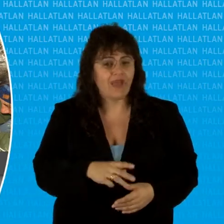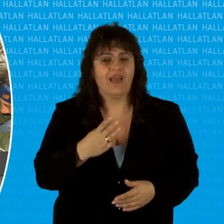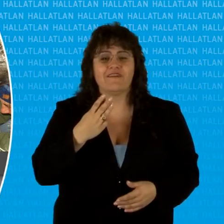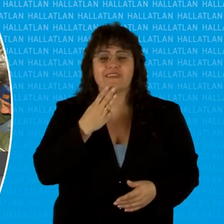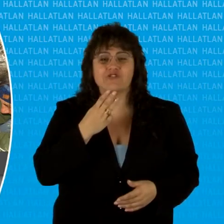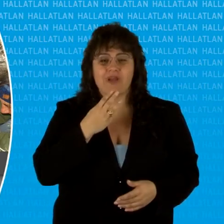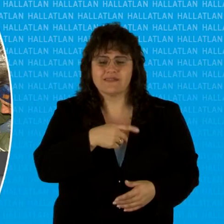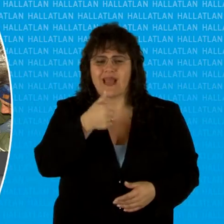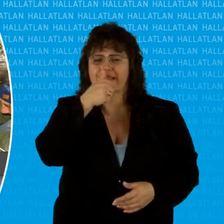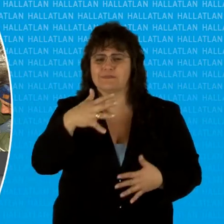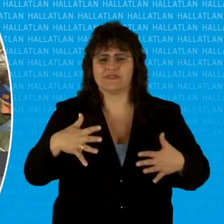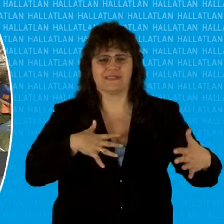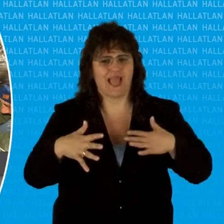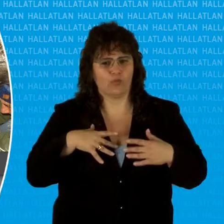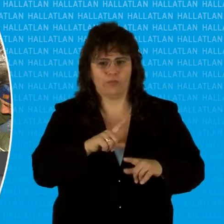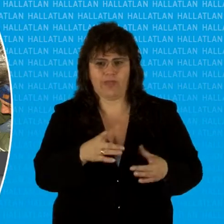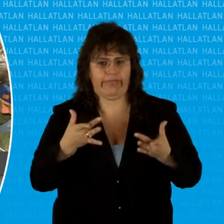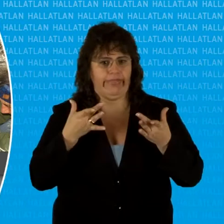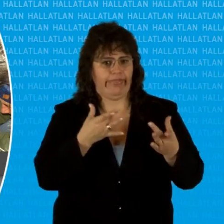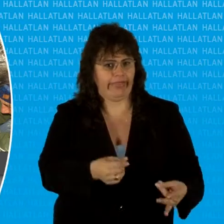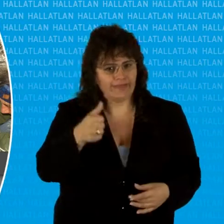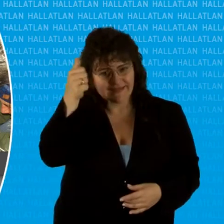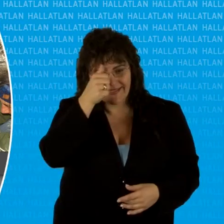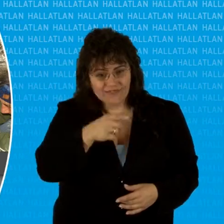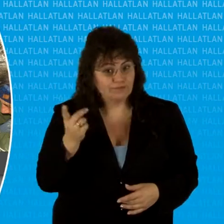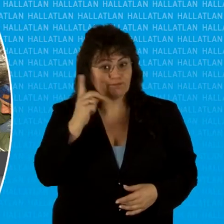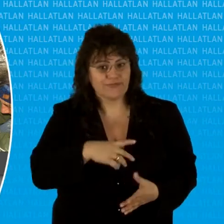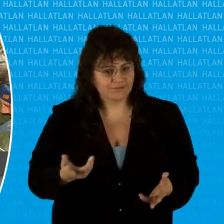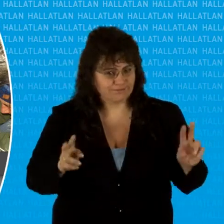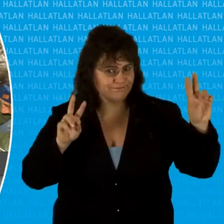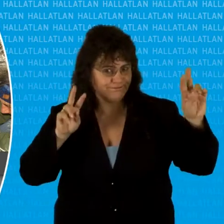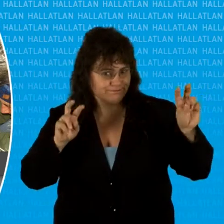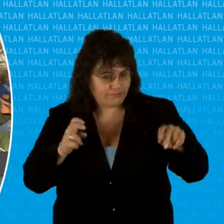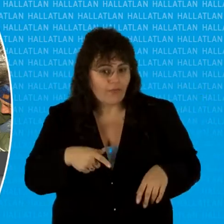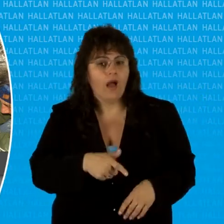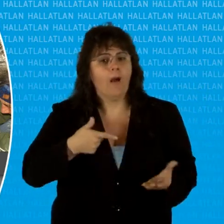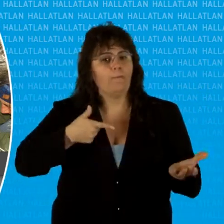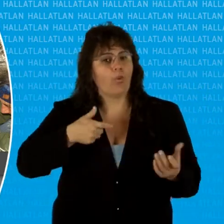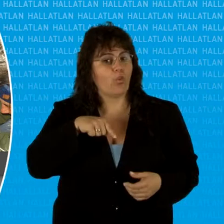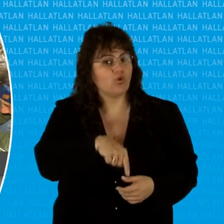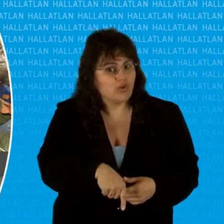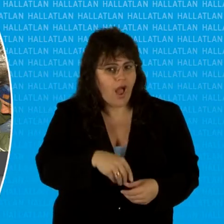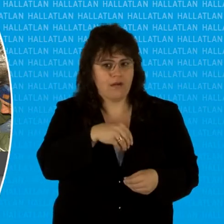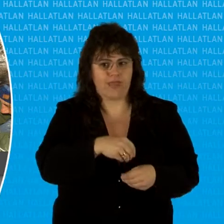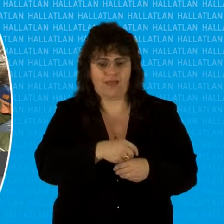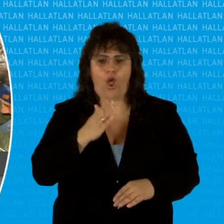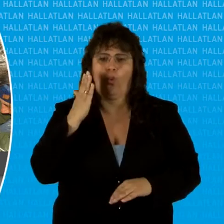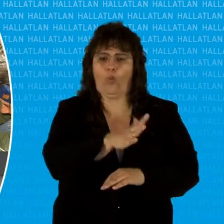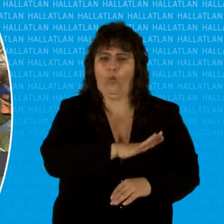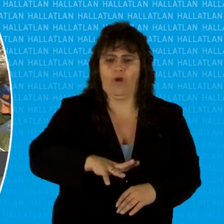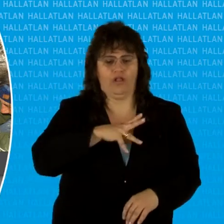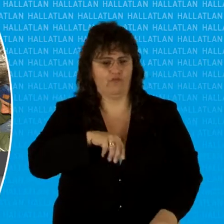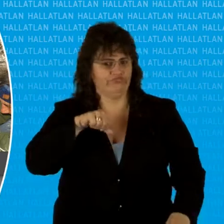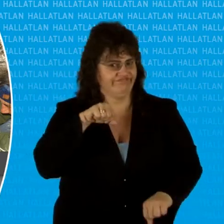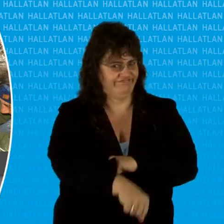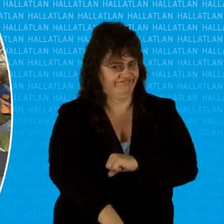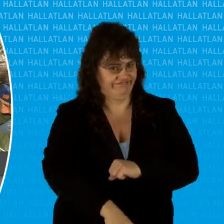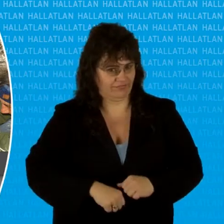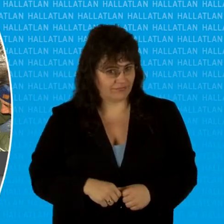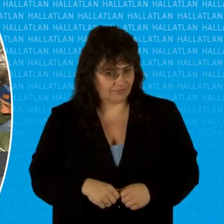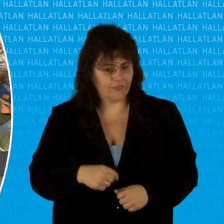A Winchesterre népszerűsége miatt ragadt rá az elnevezés: "a puska, mely legyőzte a Nyugatot".